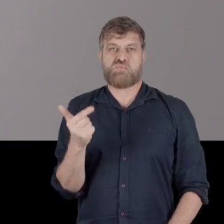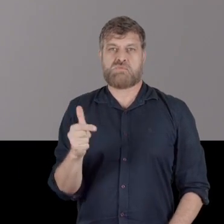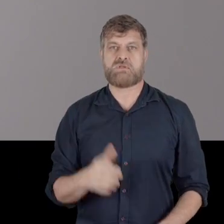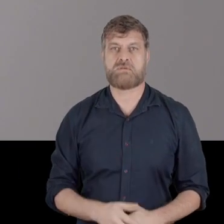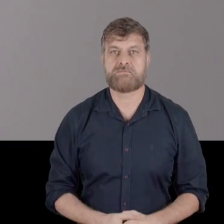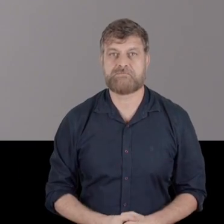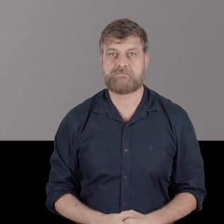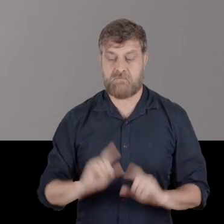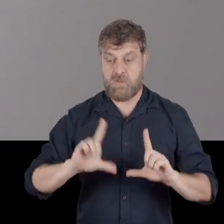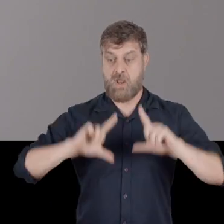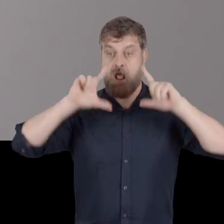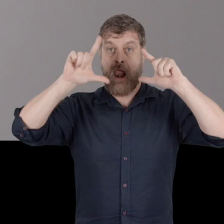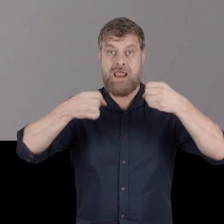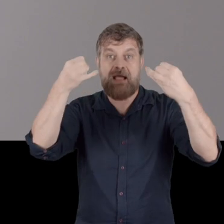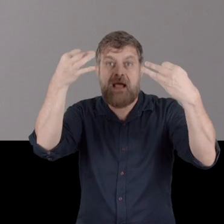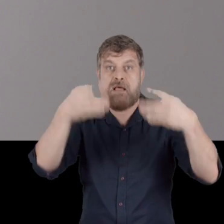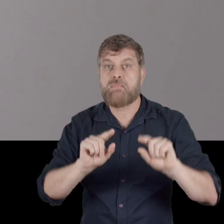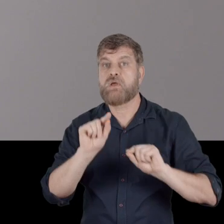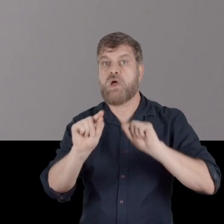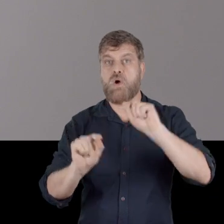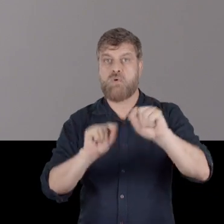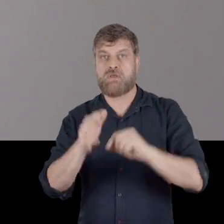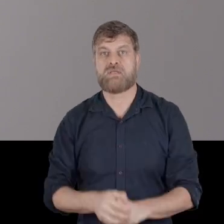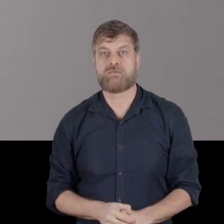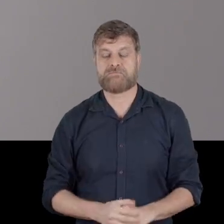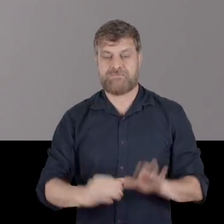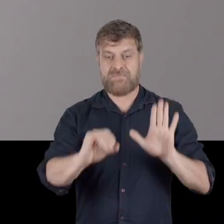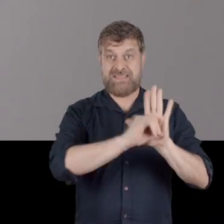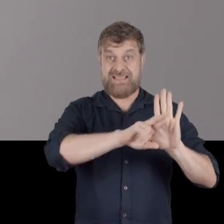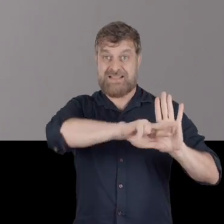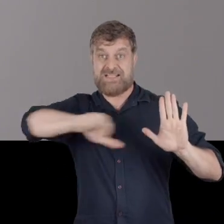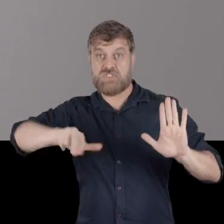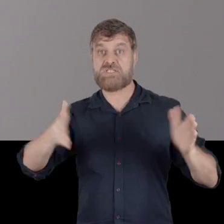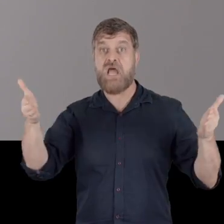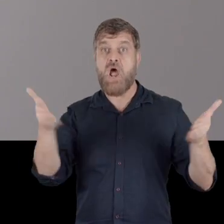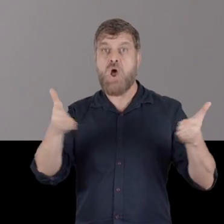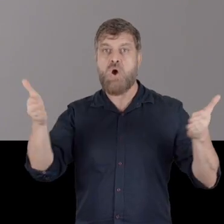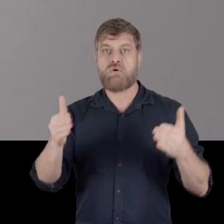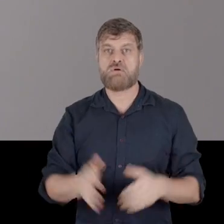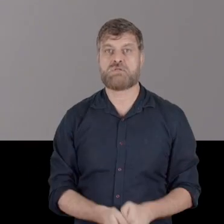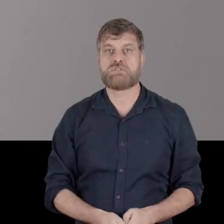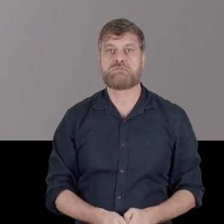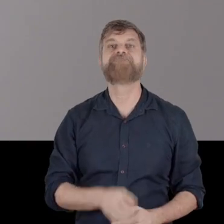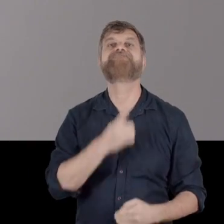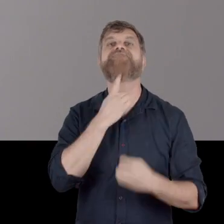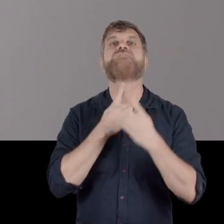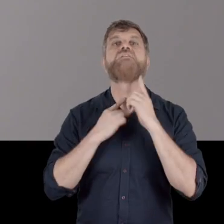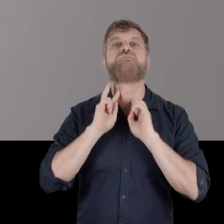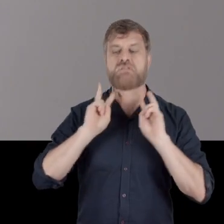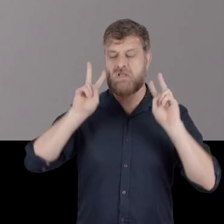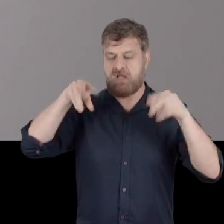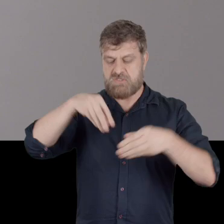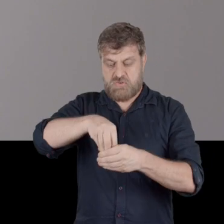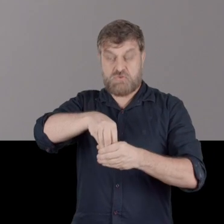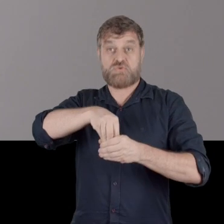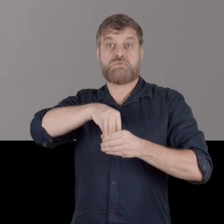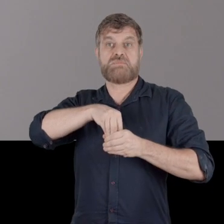E o Lacan usa uma expressão que ele vai dizer assim que as identidades hoje, elas são vontades subjetivas.